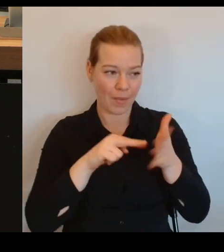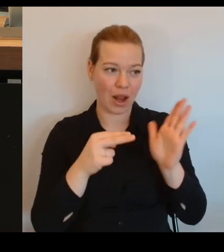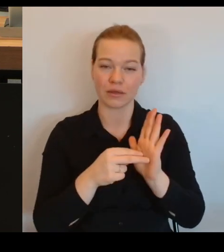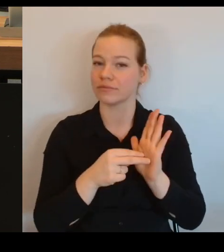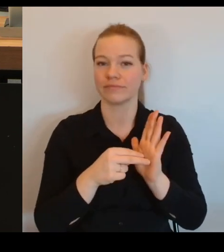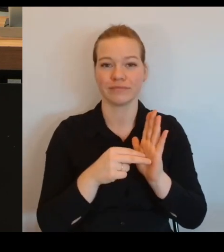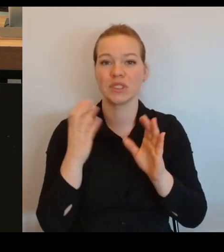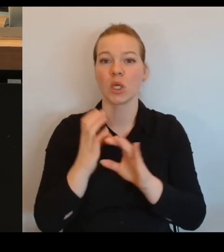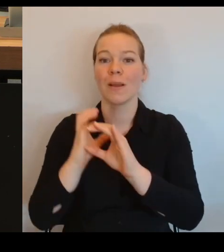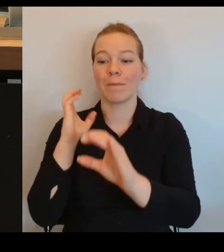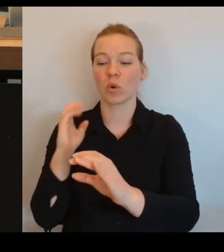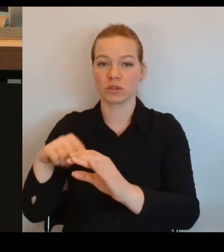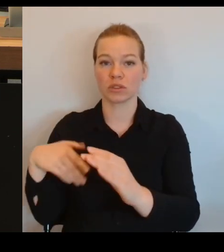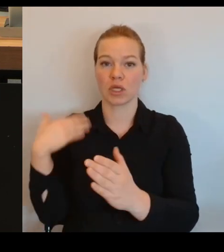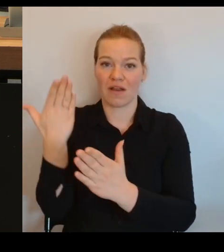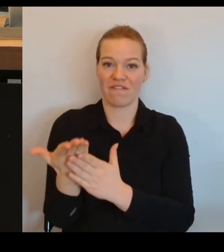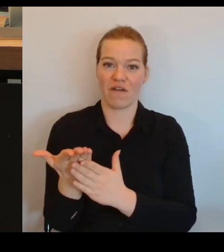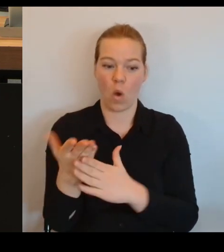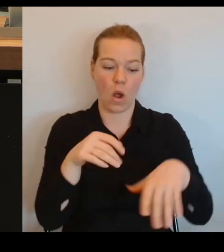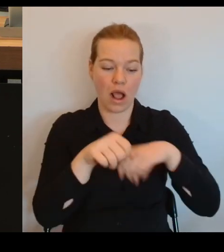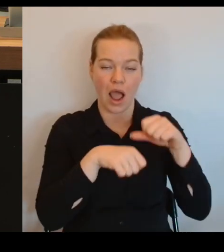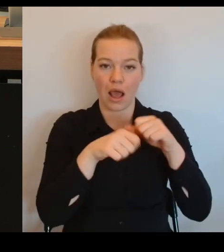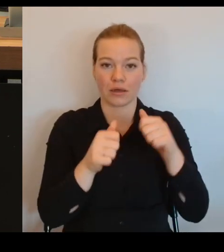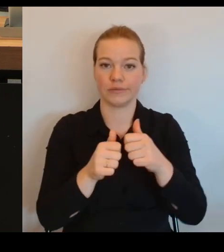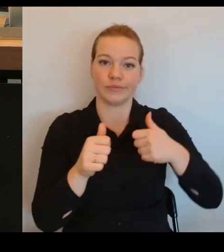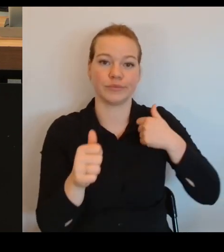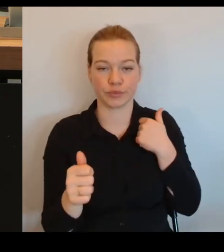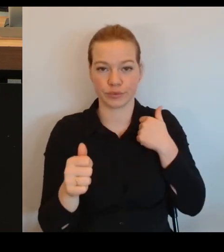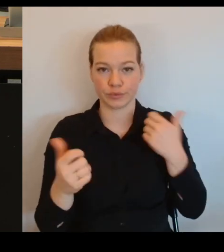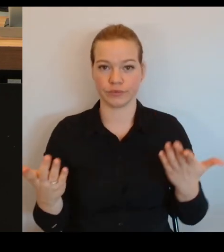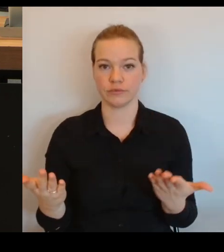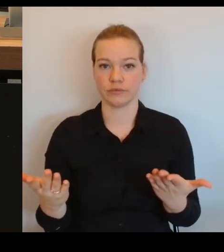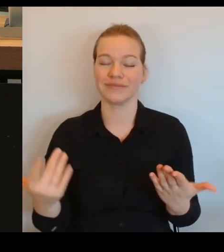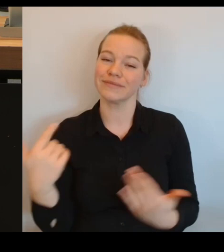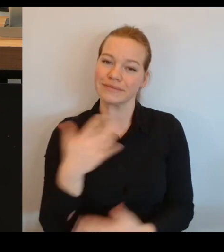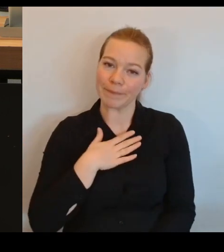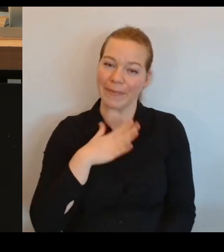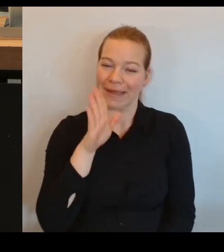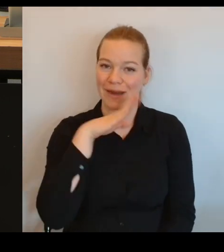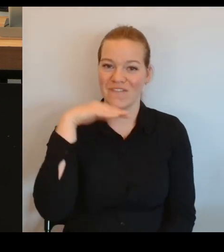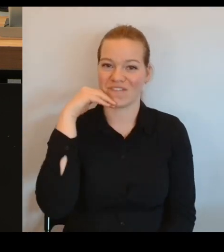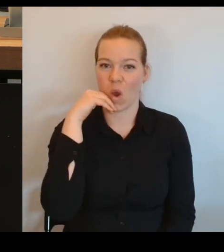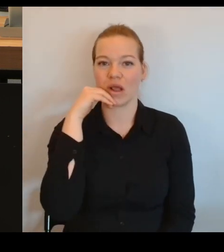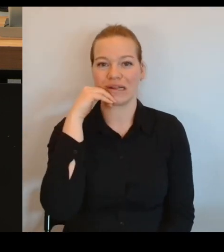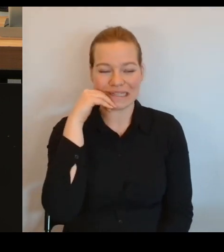Ihnen den freundlichen Rat, dass Sie wirklich aufhören sollten, hier Projekte umzusetzen.